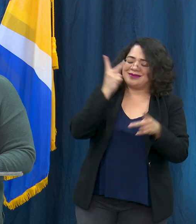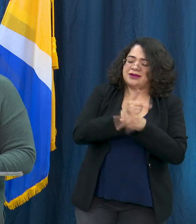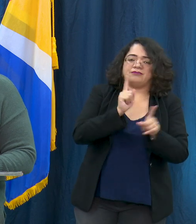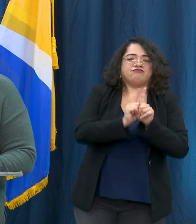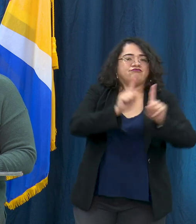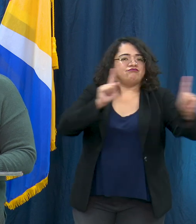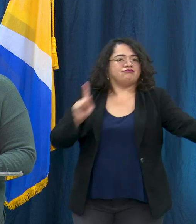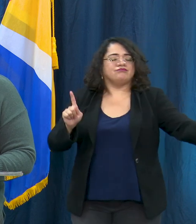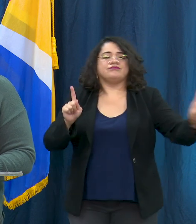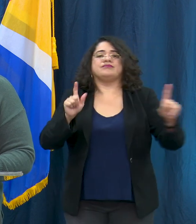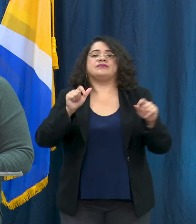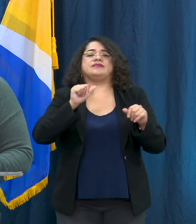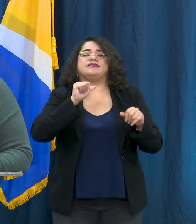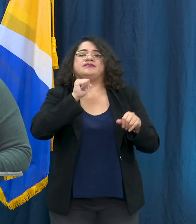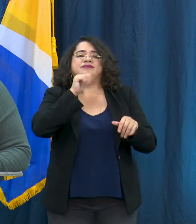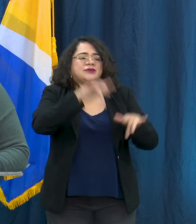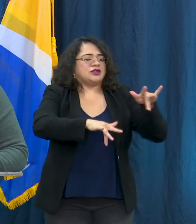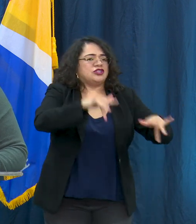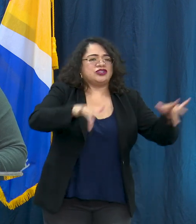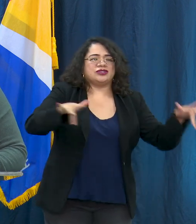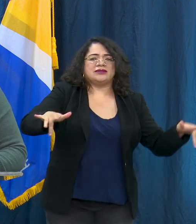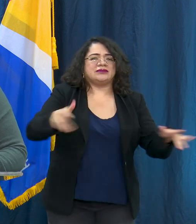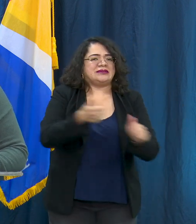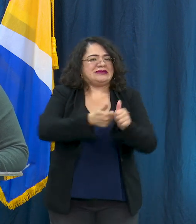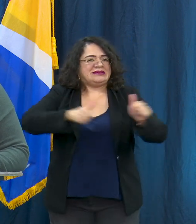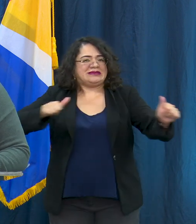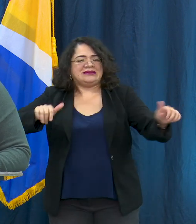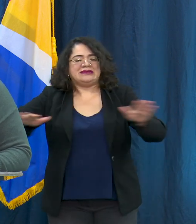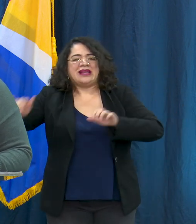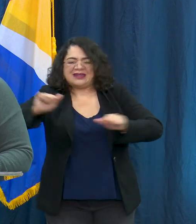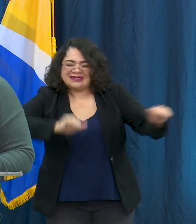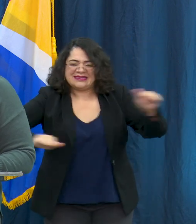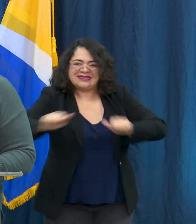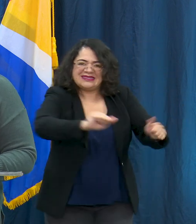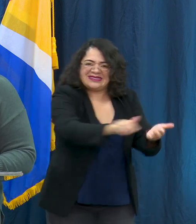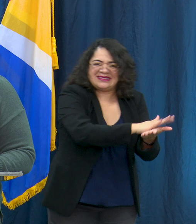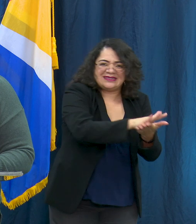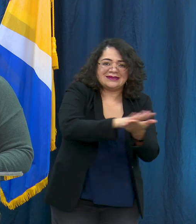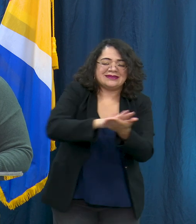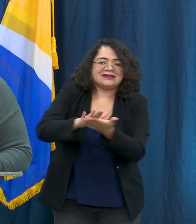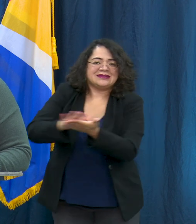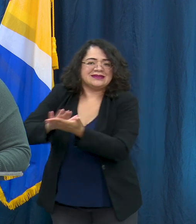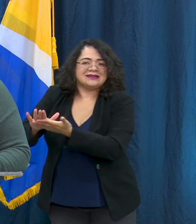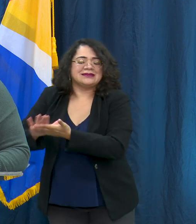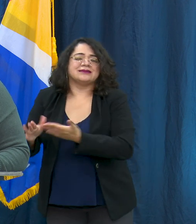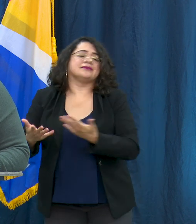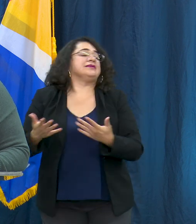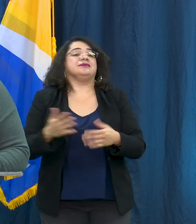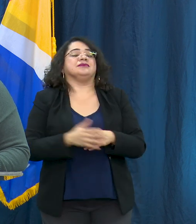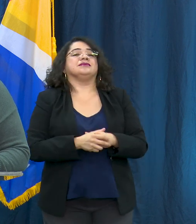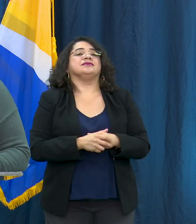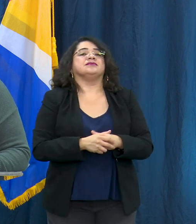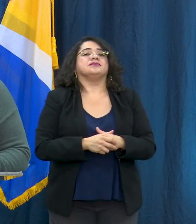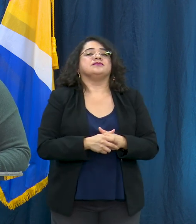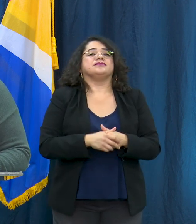contacto in necesario yo meant Arliss mad las medidas de Sade's san amento